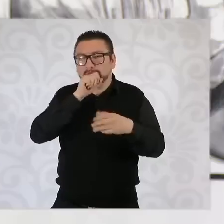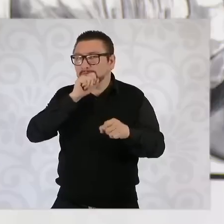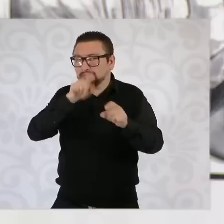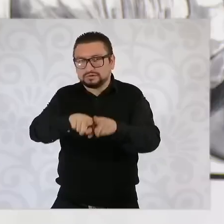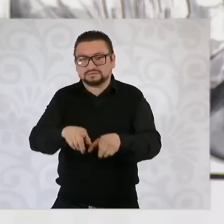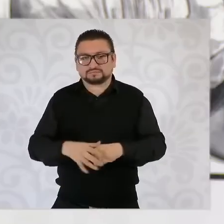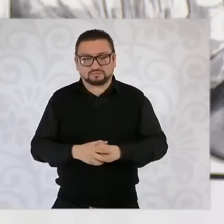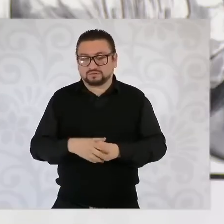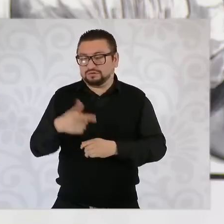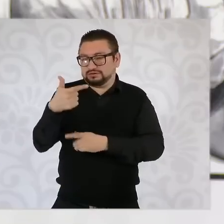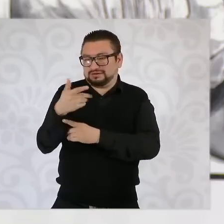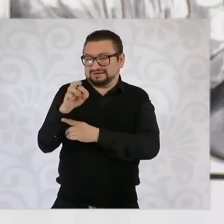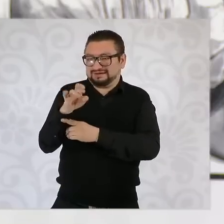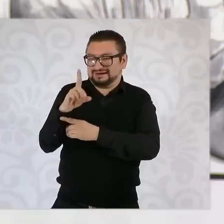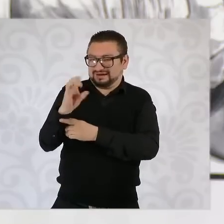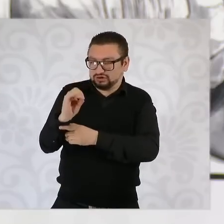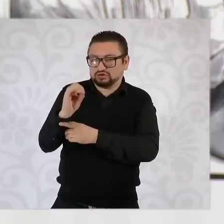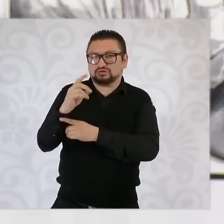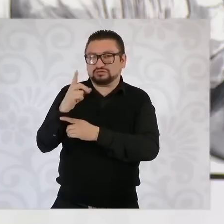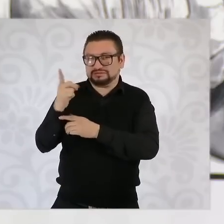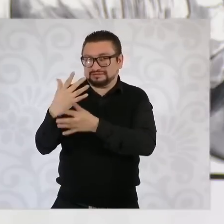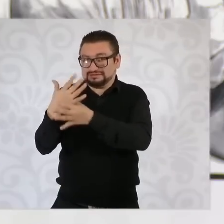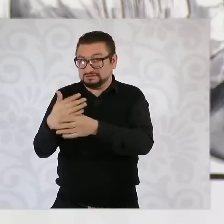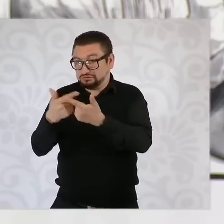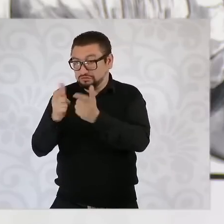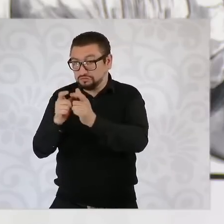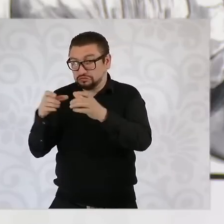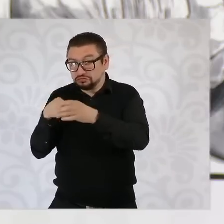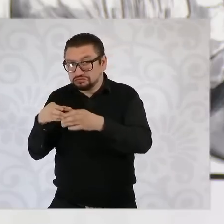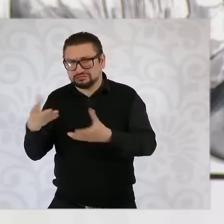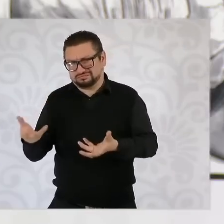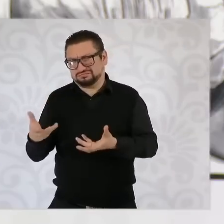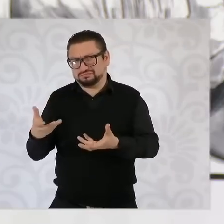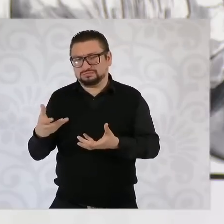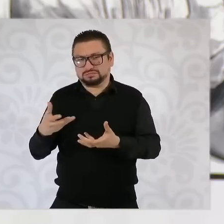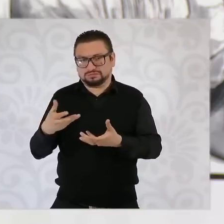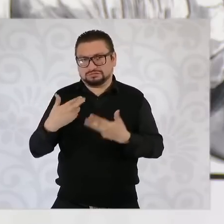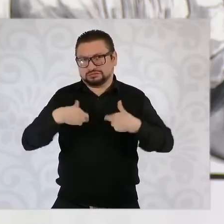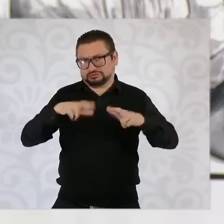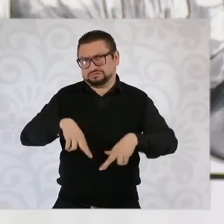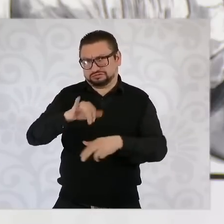Gerardo que plantea que haya representación de las minorías habría que preguntarle a él si lo